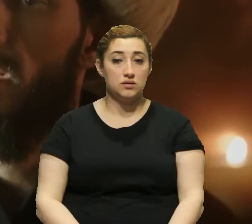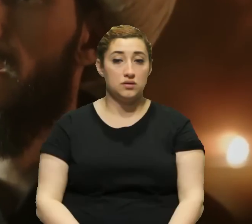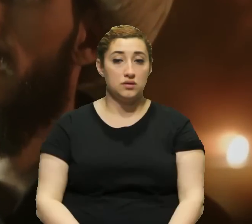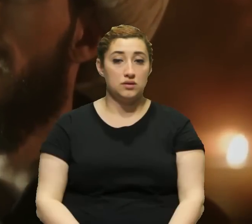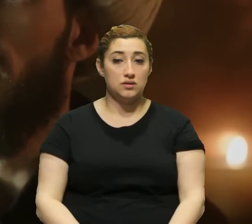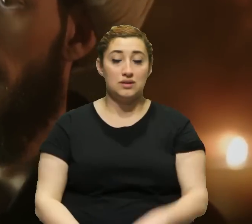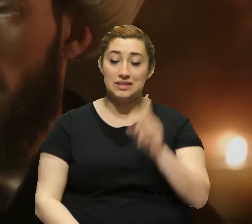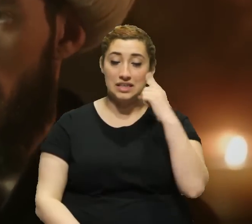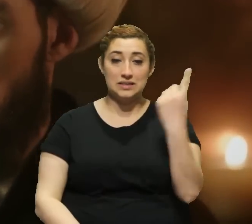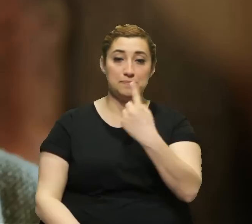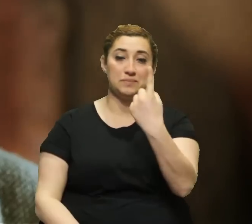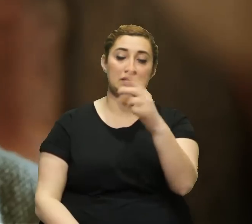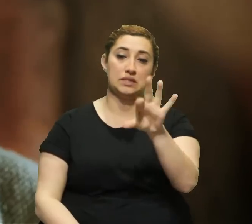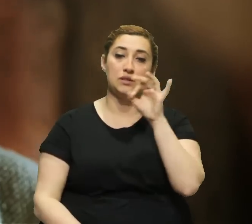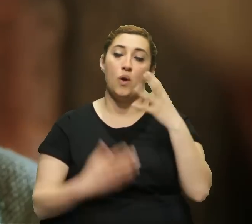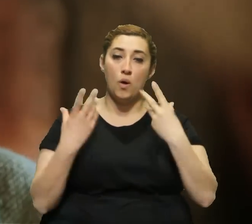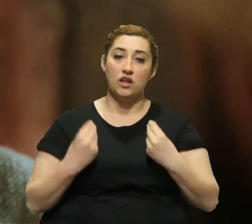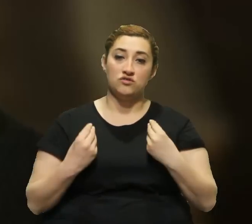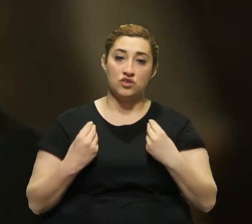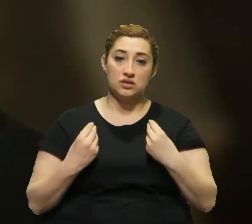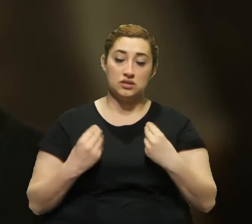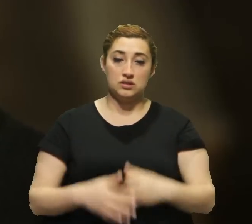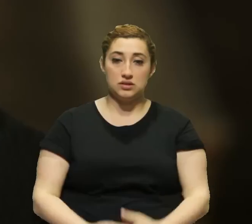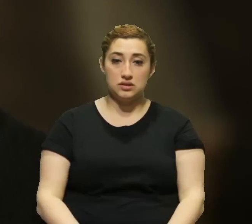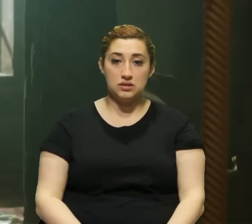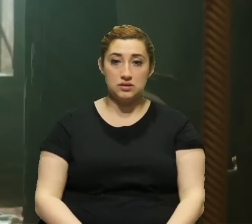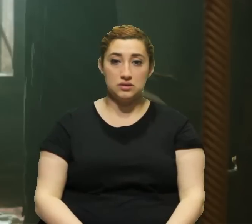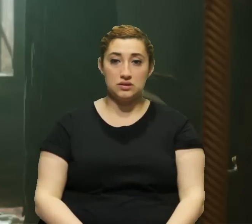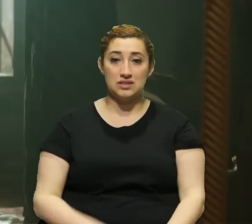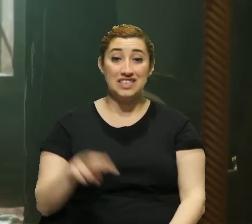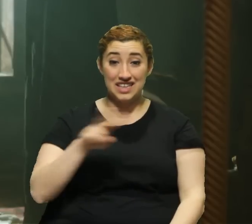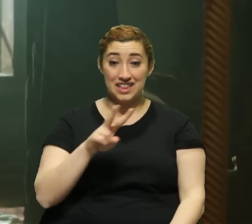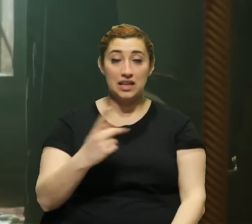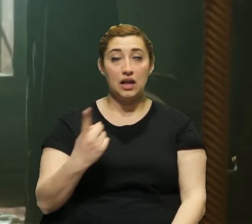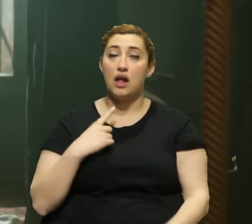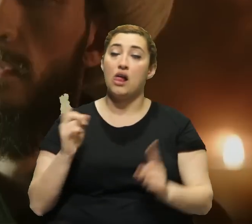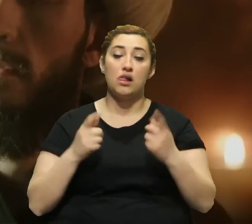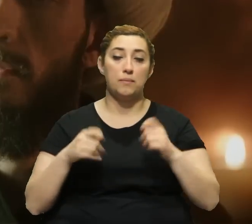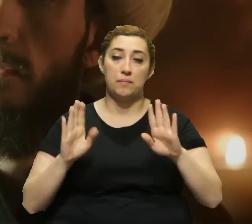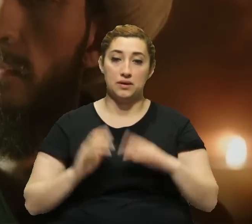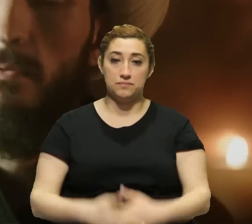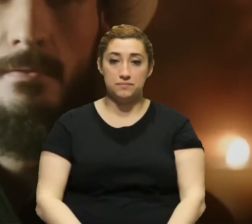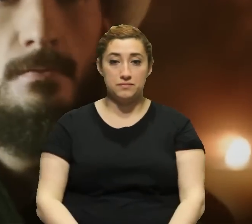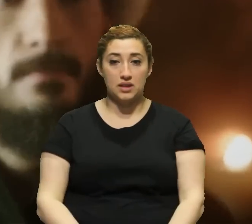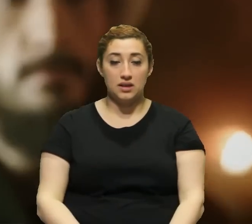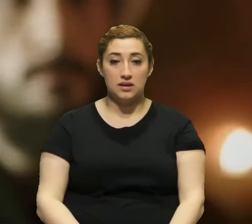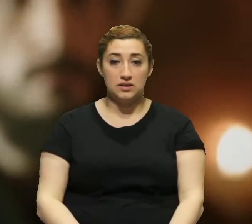Sade biriniz girebilirsiniz. İkiniz birden mümkün değil.